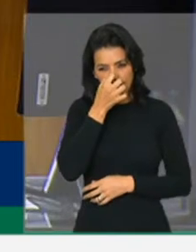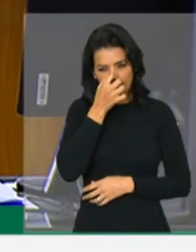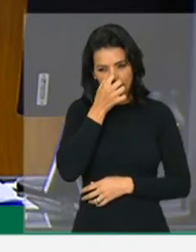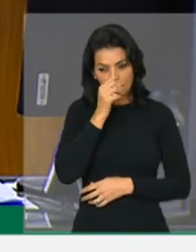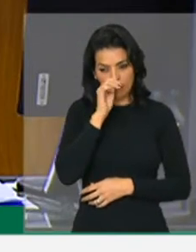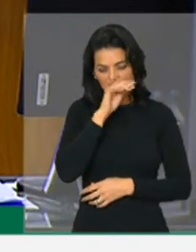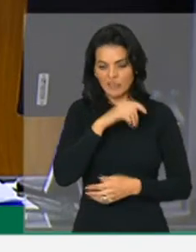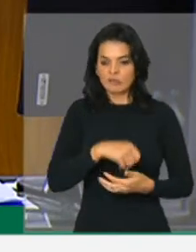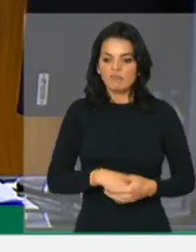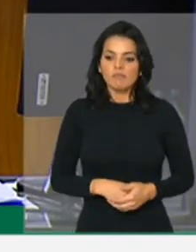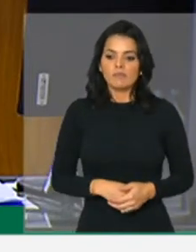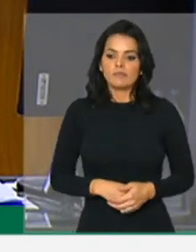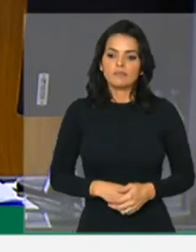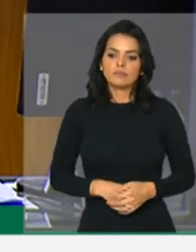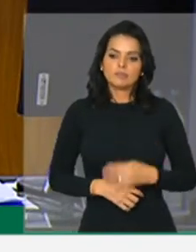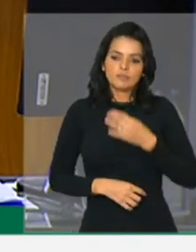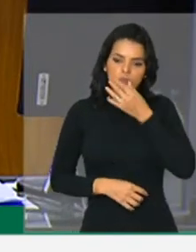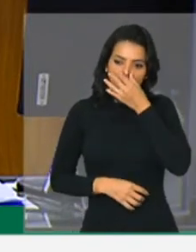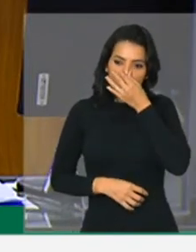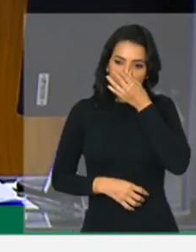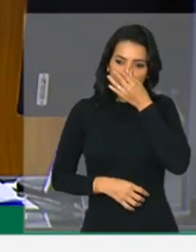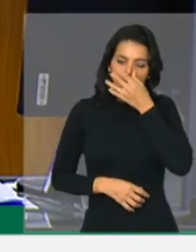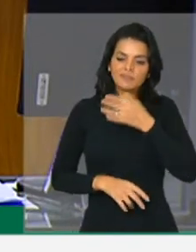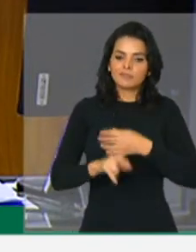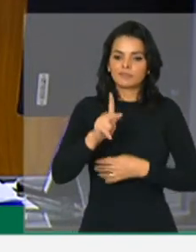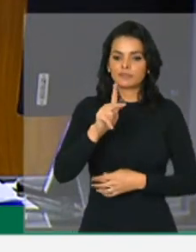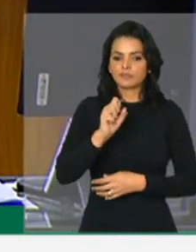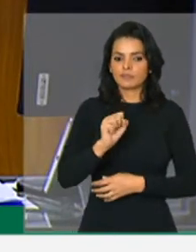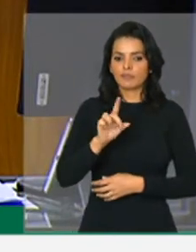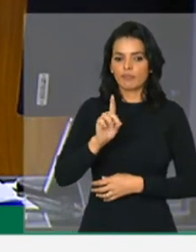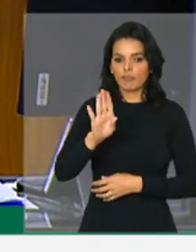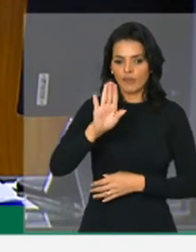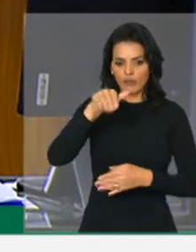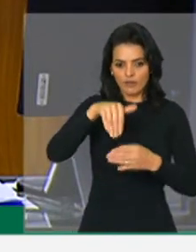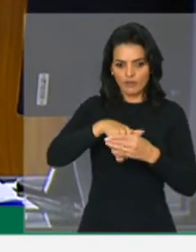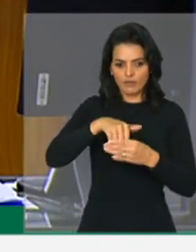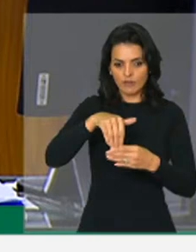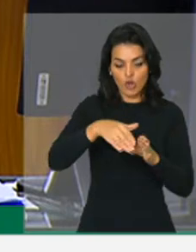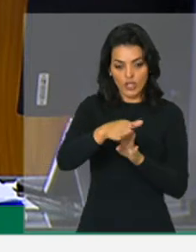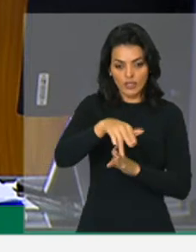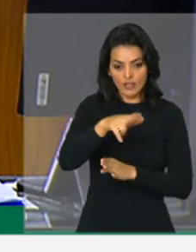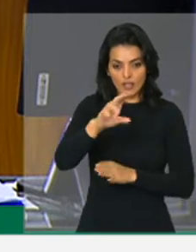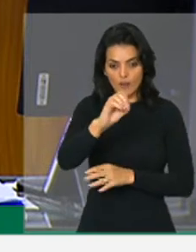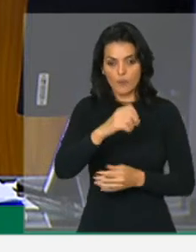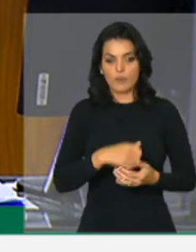DEM? PRAF PRAF PDT? -- [DEPUTADO]: PDT, PRESIDENTE? -- [PRESIDENTE]: PDT COMO ORIENTA? -- [DEPUTADO]: BOM...